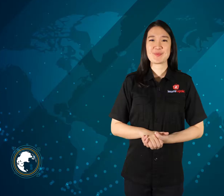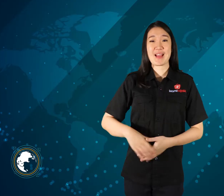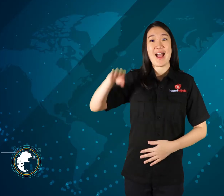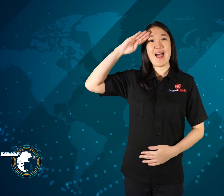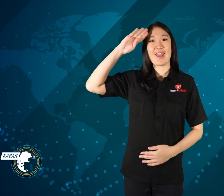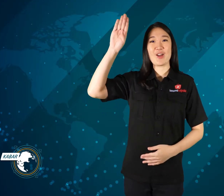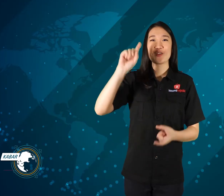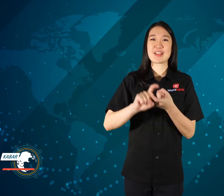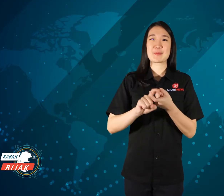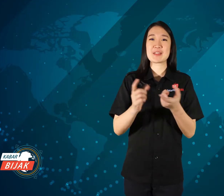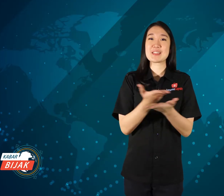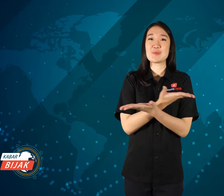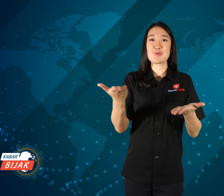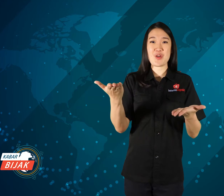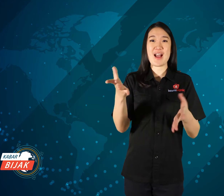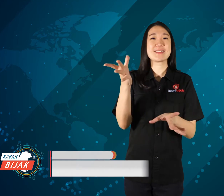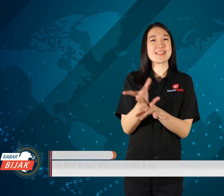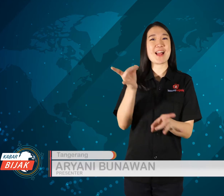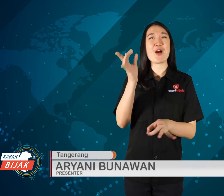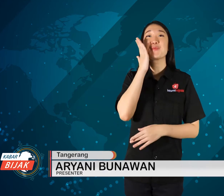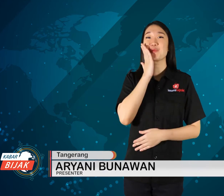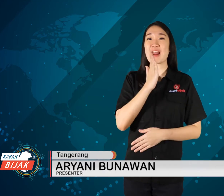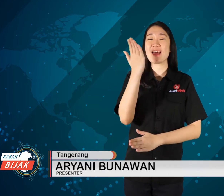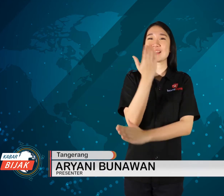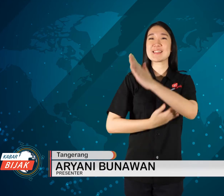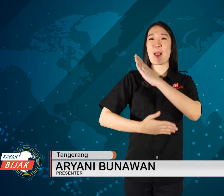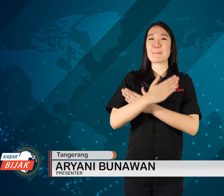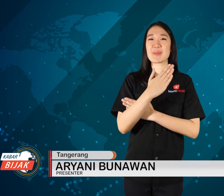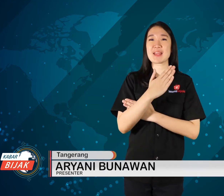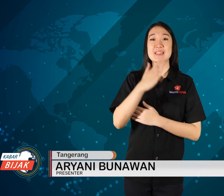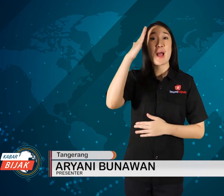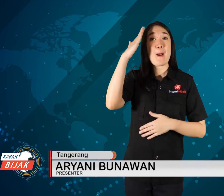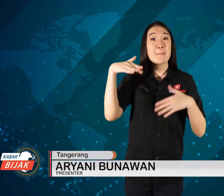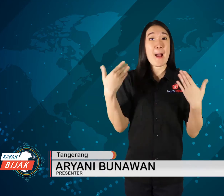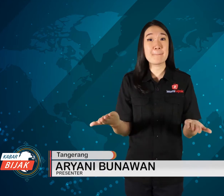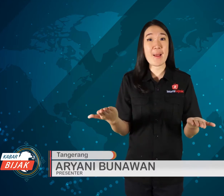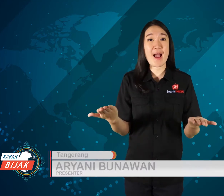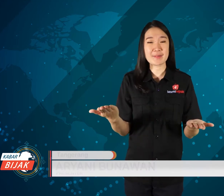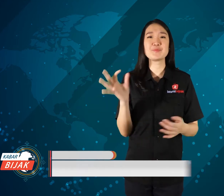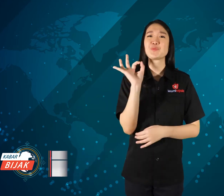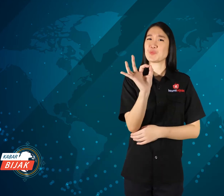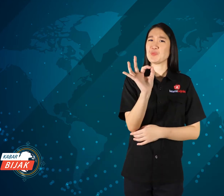Halo teman-teman #JagoanPemudaDisabilitas, apa kabar?